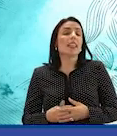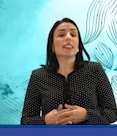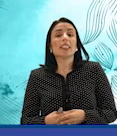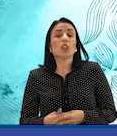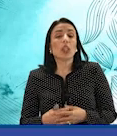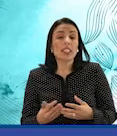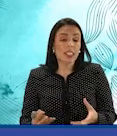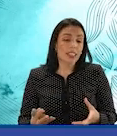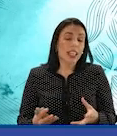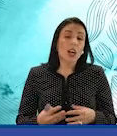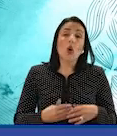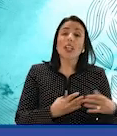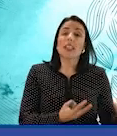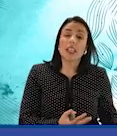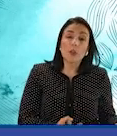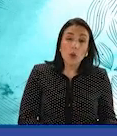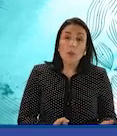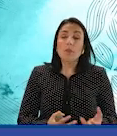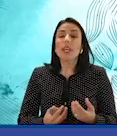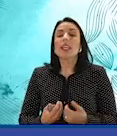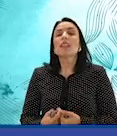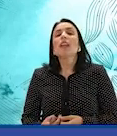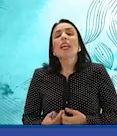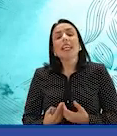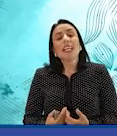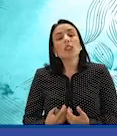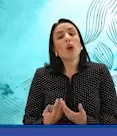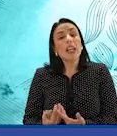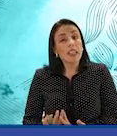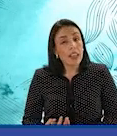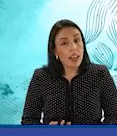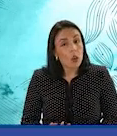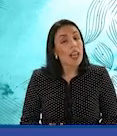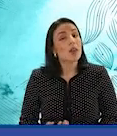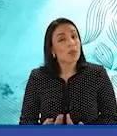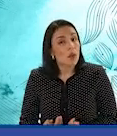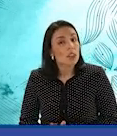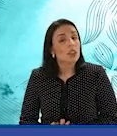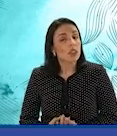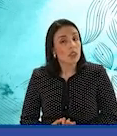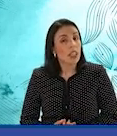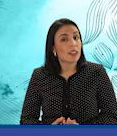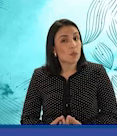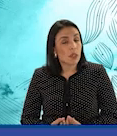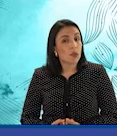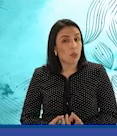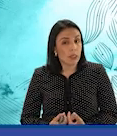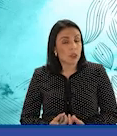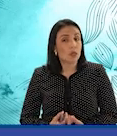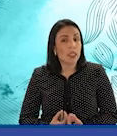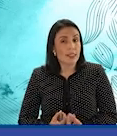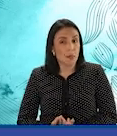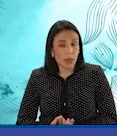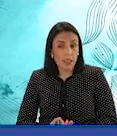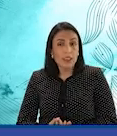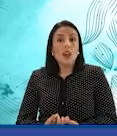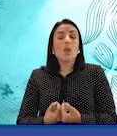solicitan o interrumpen, y esto ha generado la improbación total del presupuesto municipal.